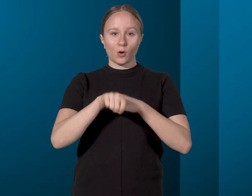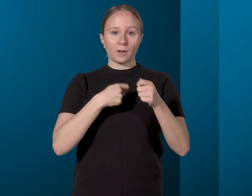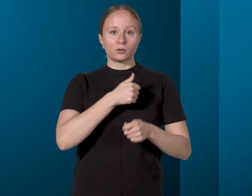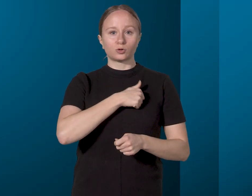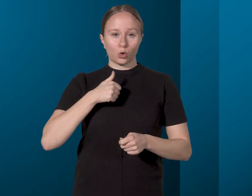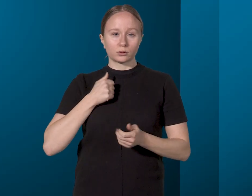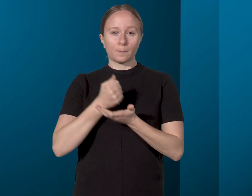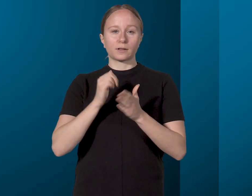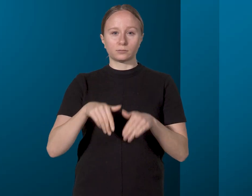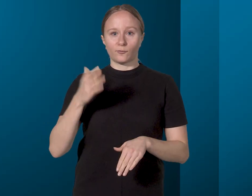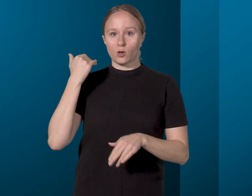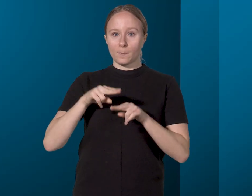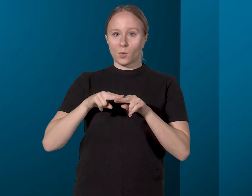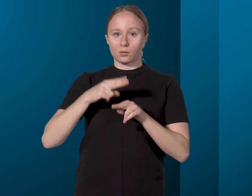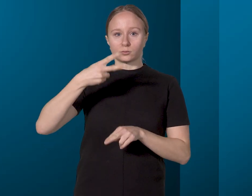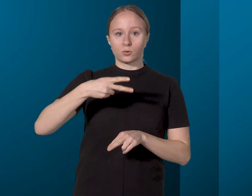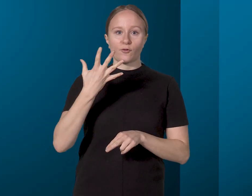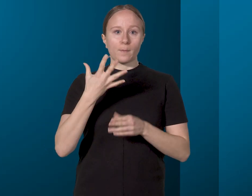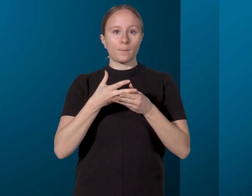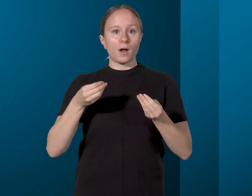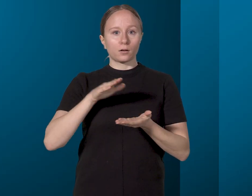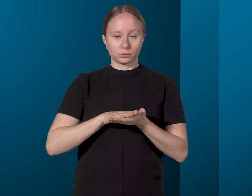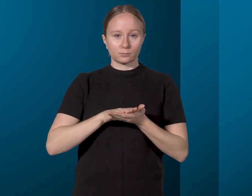Förbundets styrelse beslutade vid sitt möte den 25 mars -